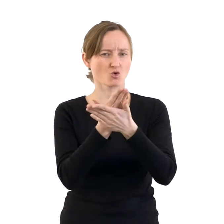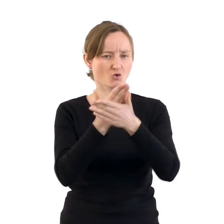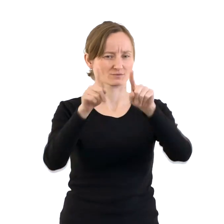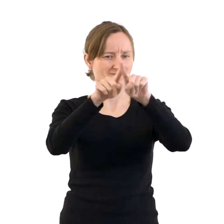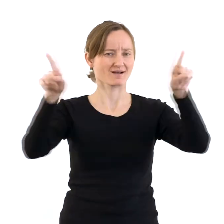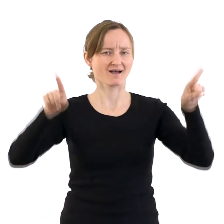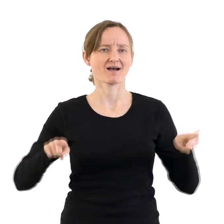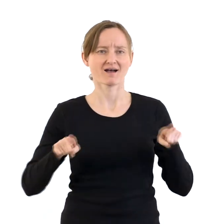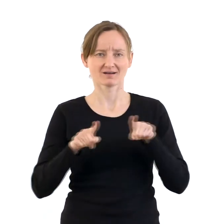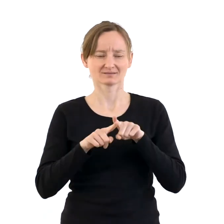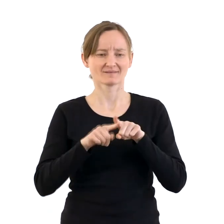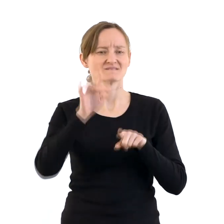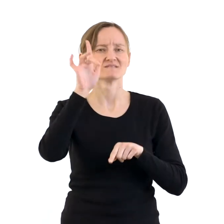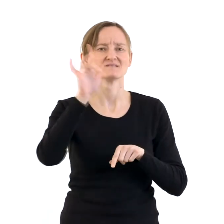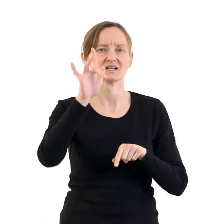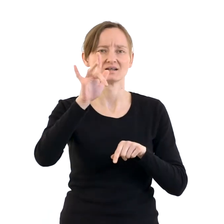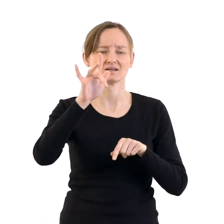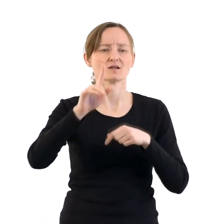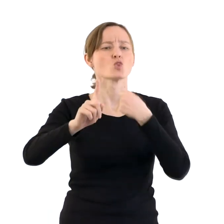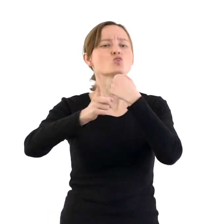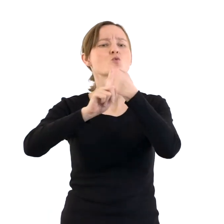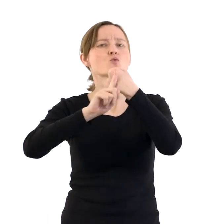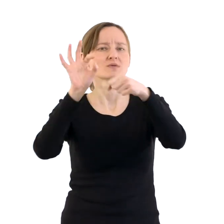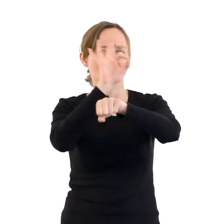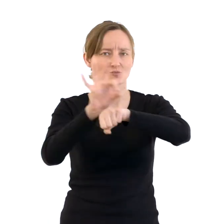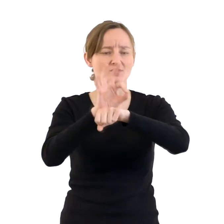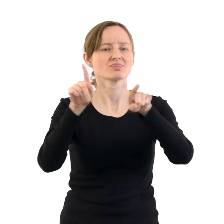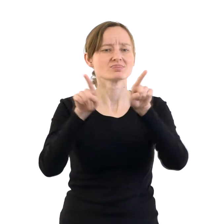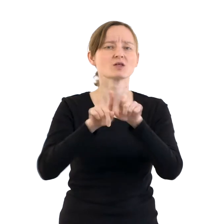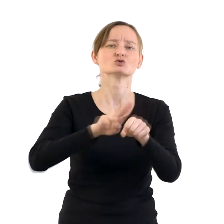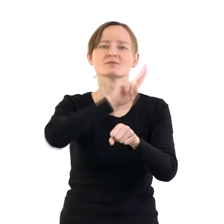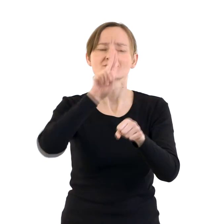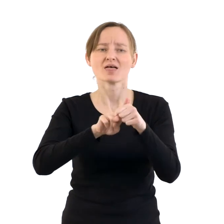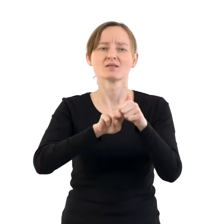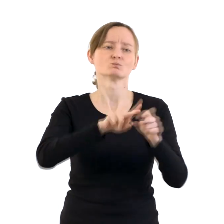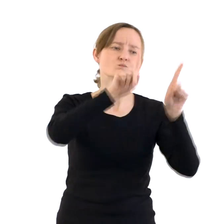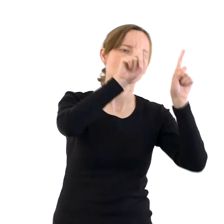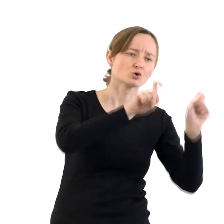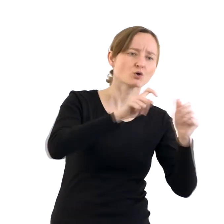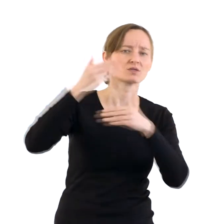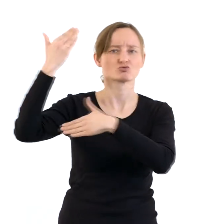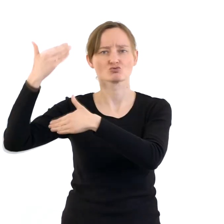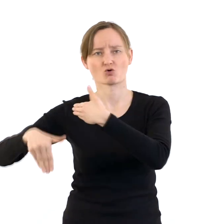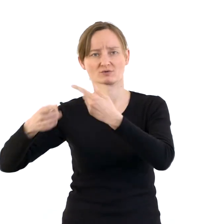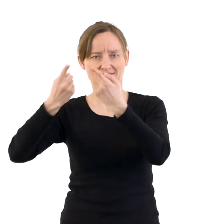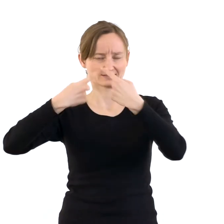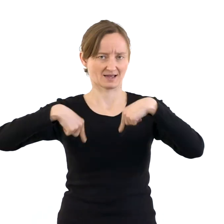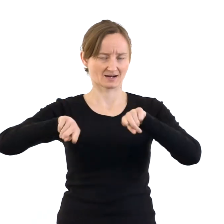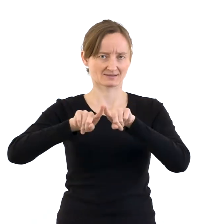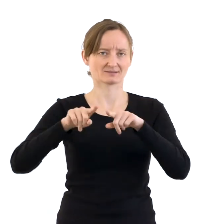numer wniosku o dofinansowanie projektu i termin realizacji projektu